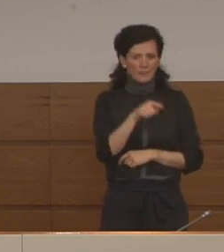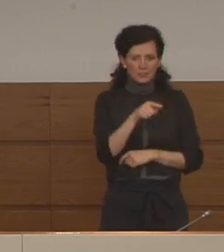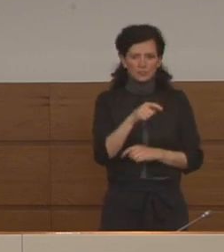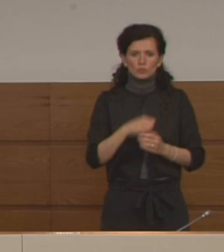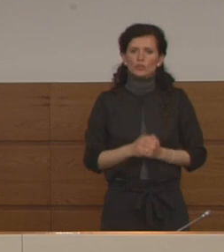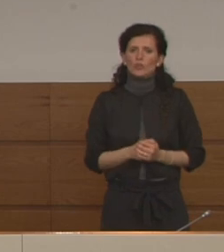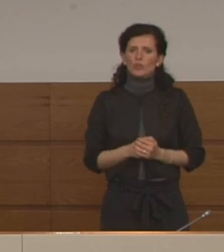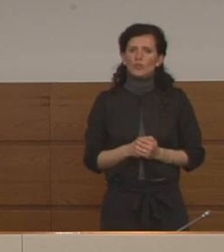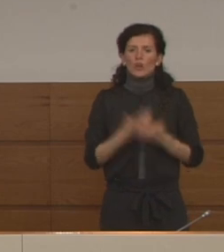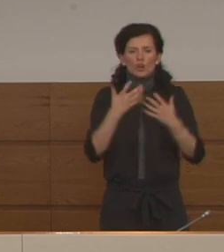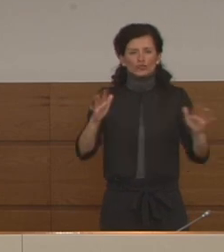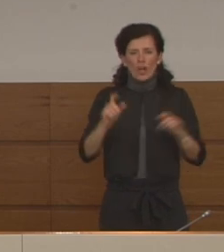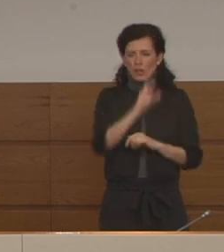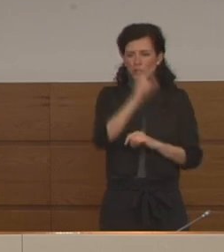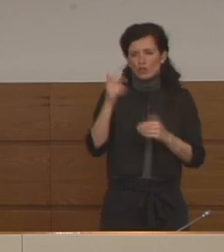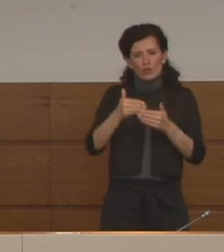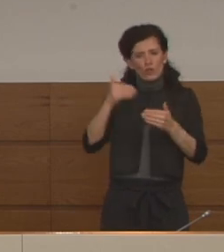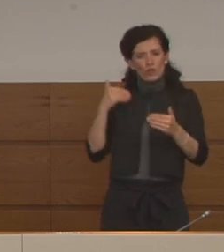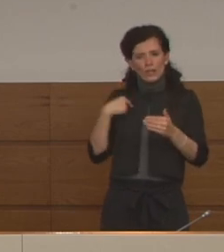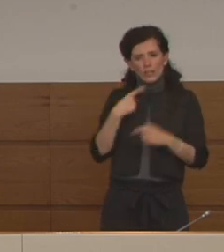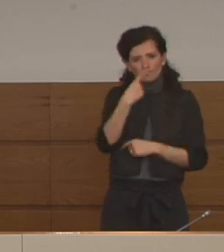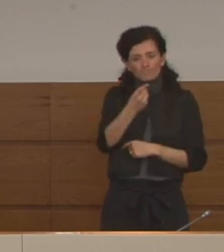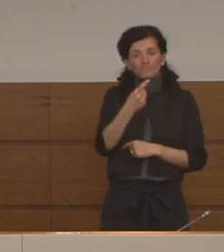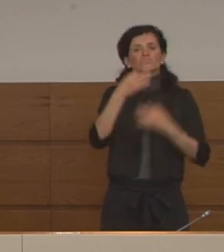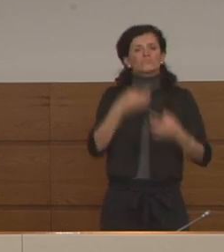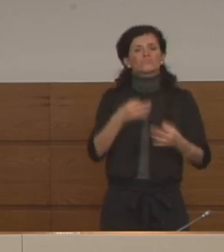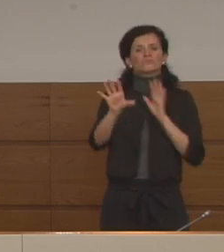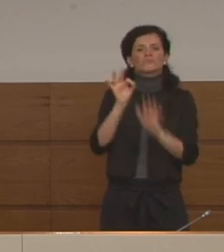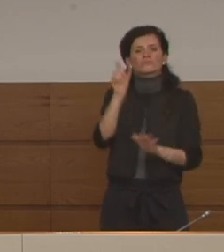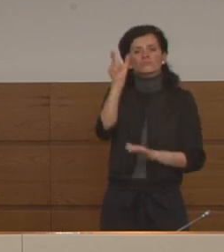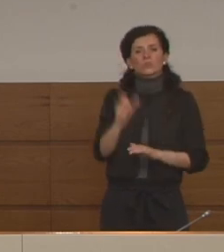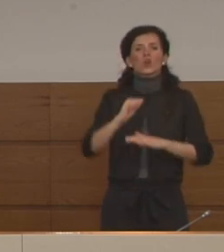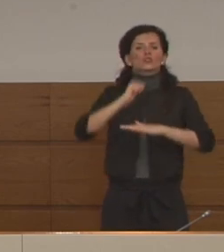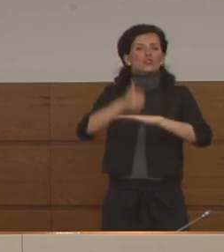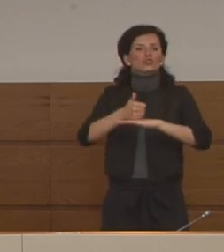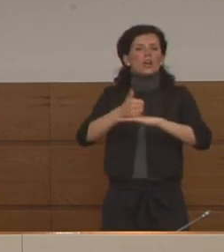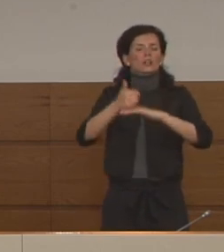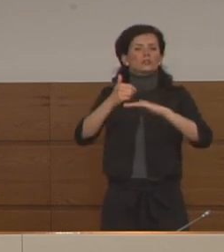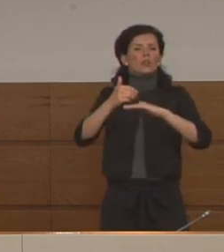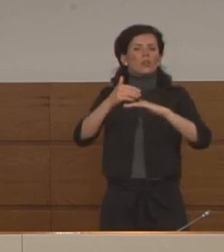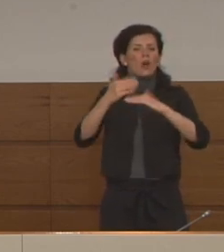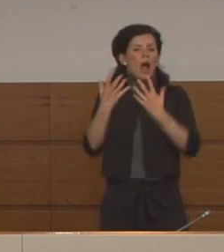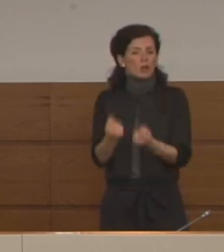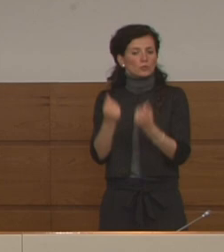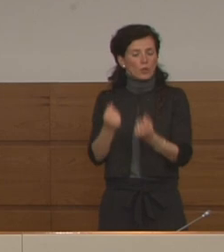nei giorni scorsi ho nominato Soggetto Attuatore il Capo Dipartimento delle